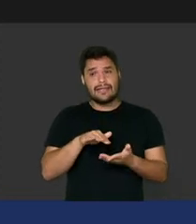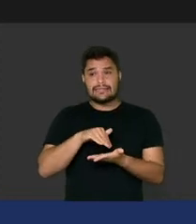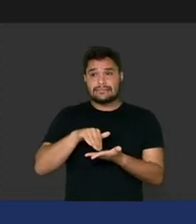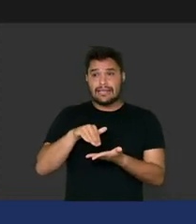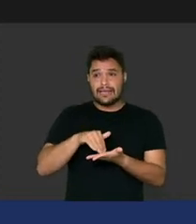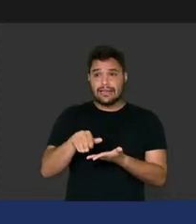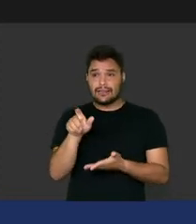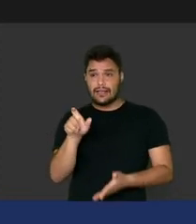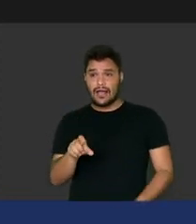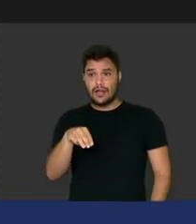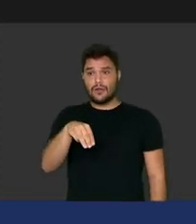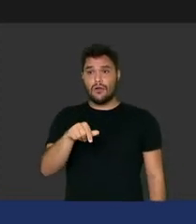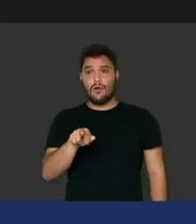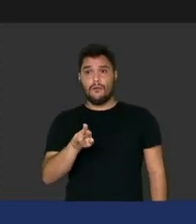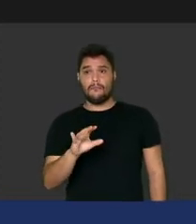CULTURA, A GENTE VÊ OS